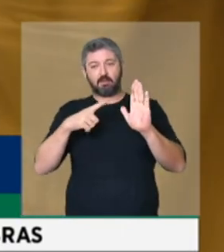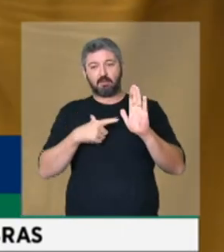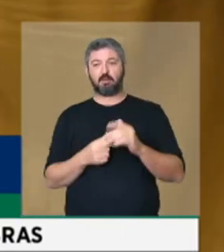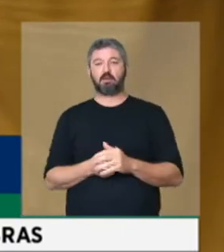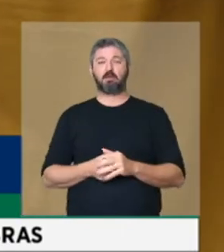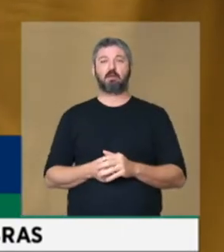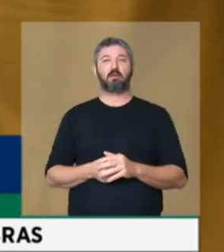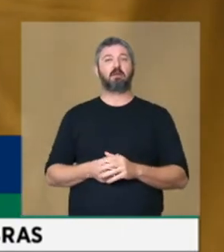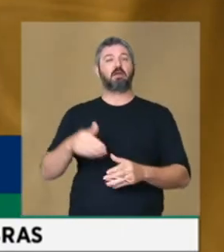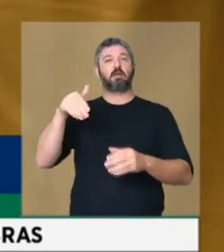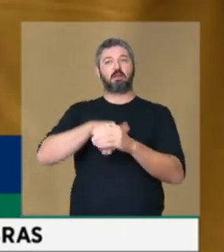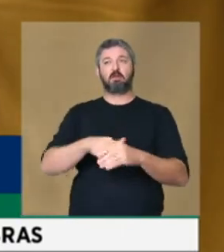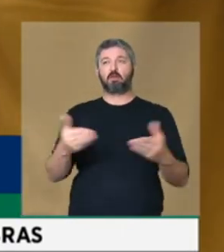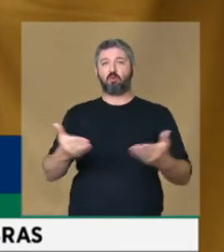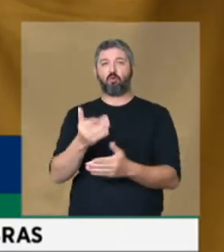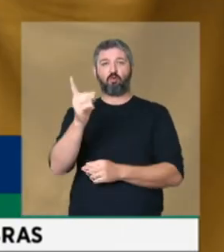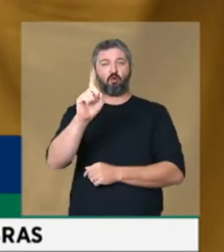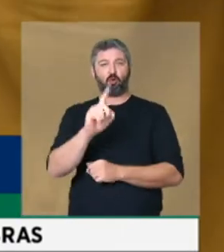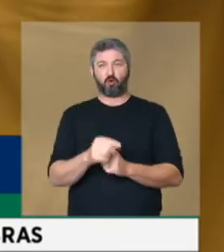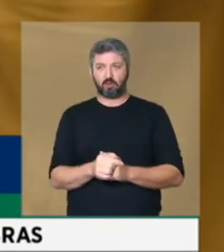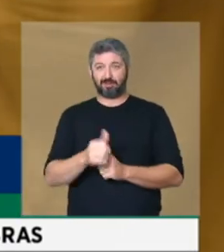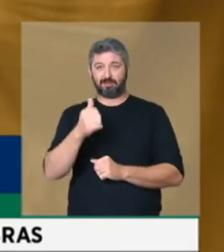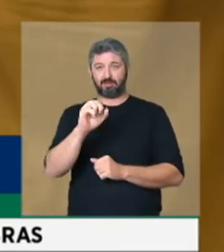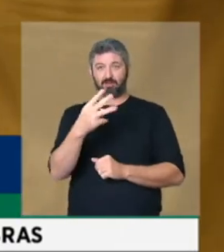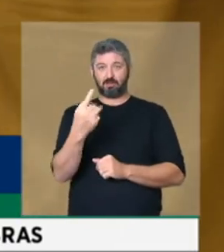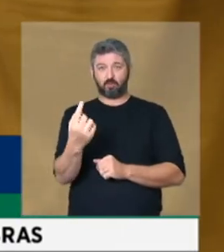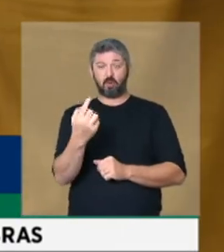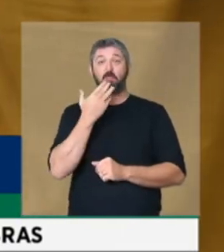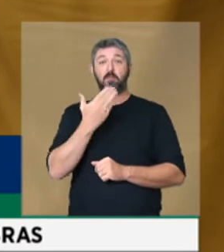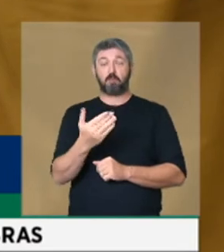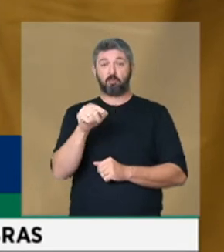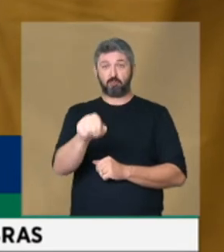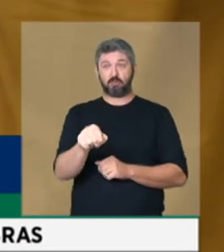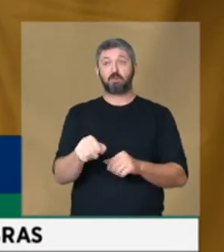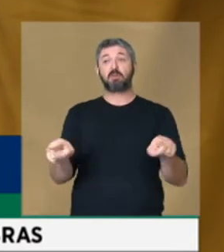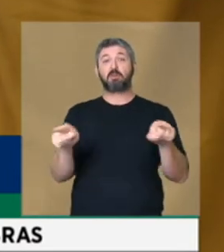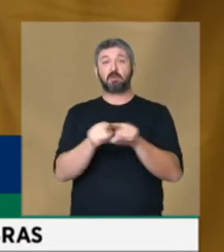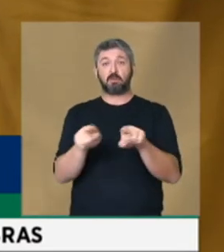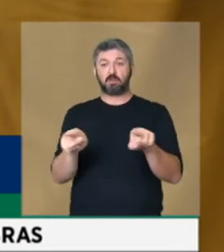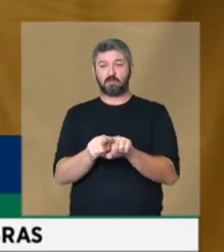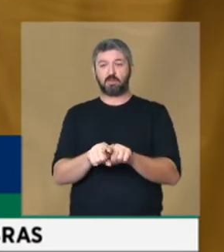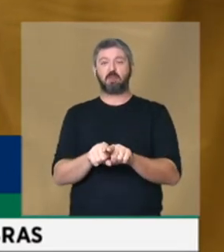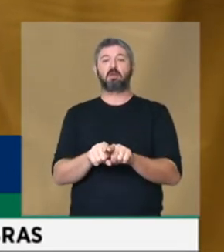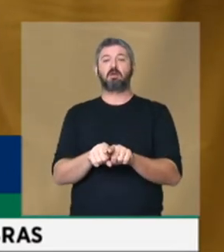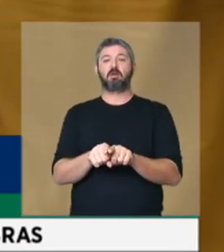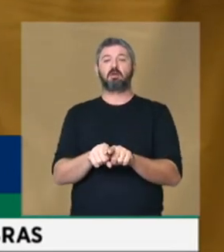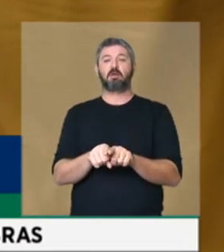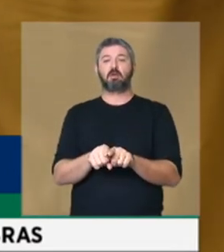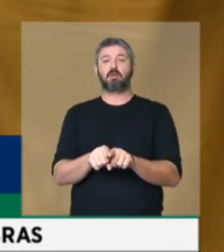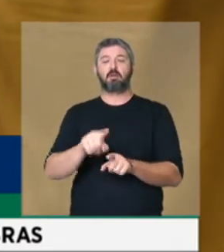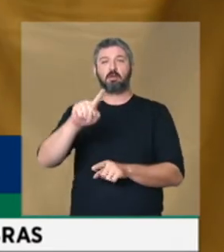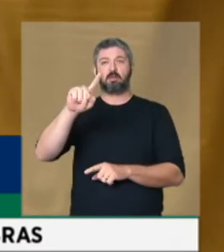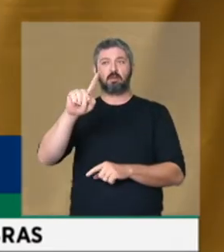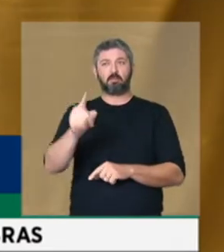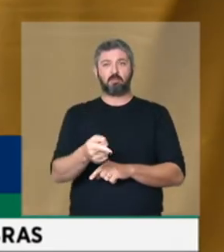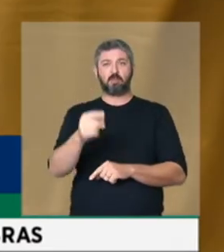DEFINIÇÃO QUE ESTÁ POSTA, RETIRADA IMEDIATA DA MEDIDA PROVISÓRIA 1031, ESTE É O PEDIDO, E A REMESSA IMEDIATA